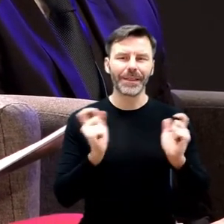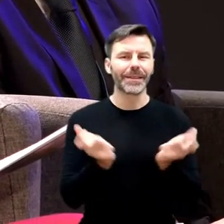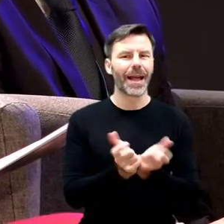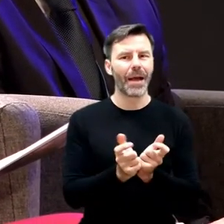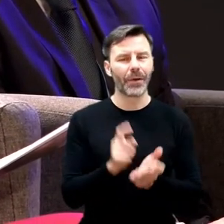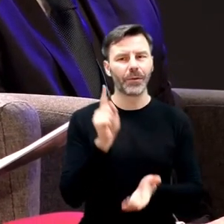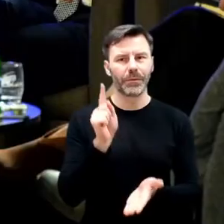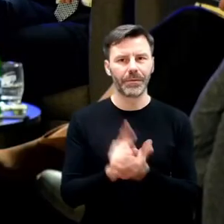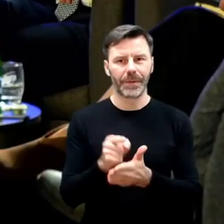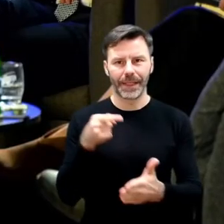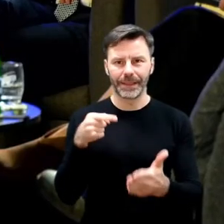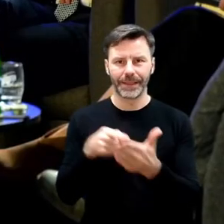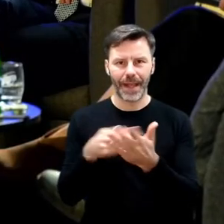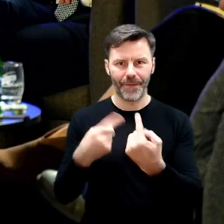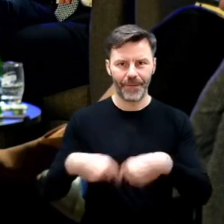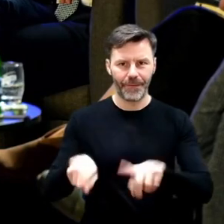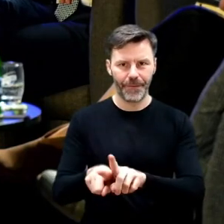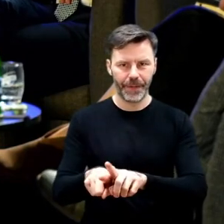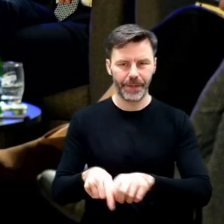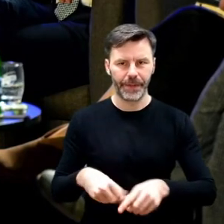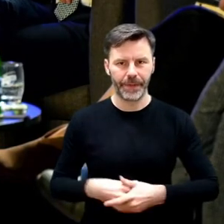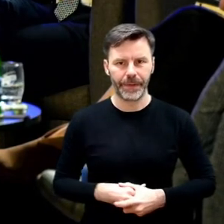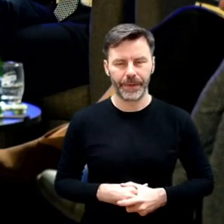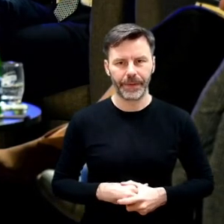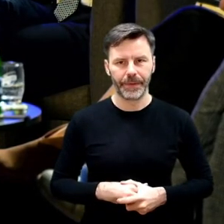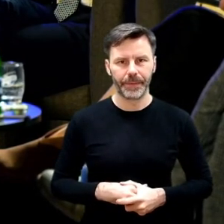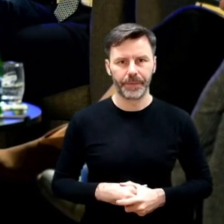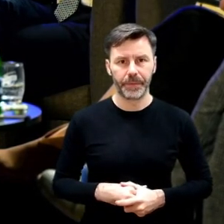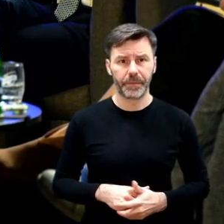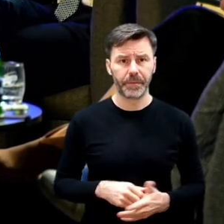To znaczy nie tylko pozwoli obniżyć docelową stawkę